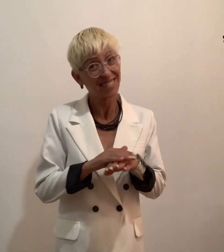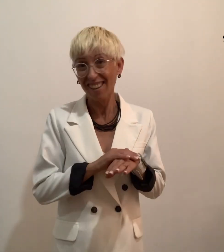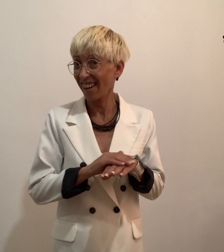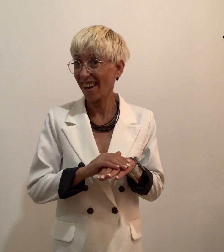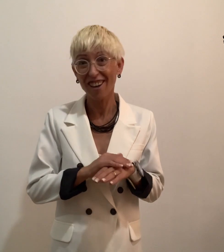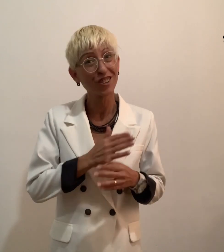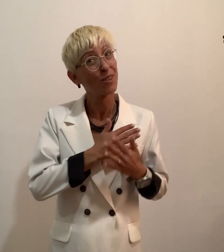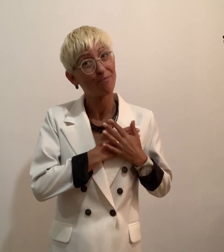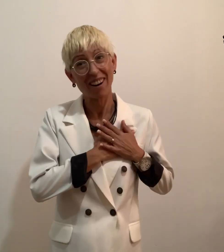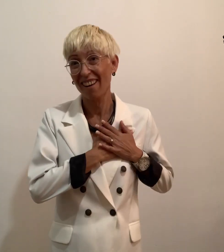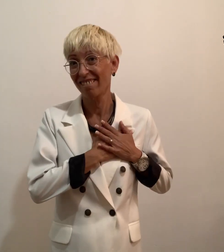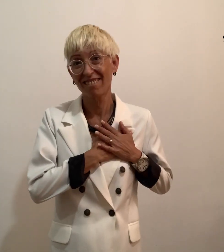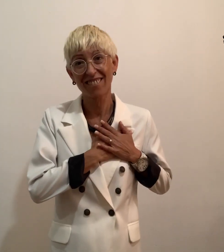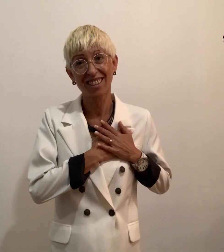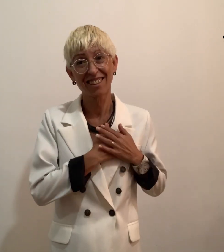סליחה שבלב